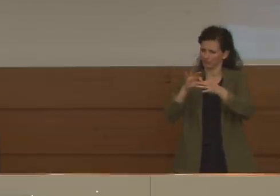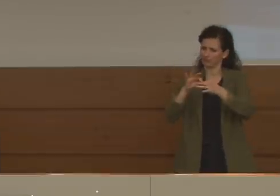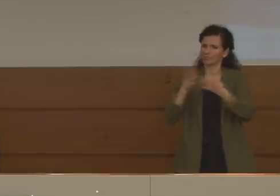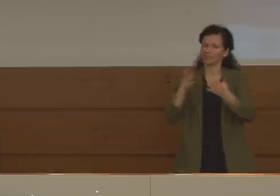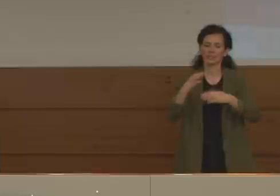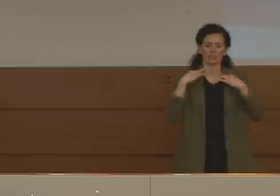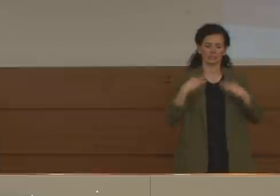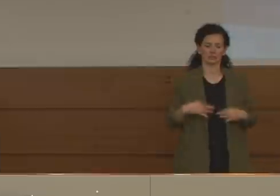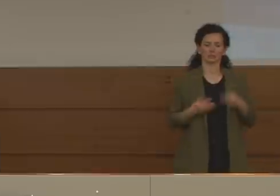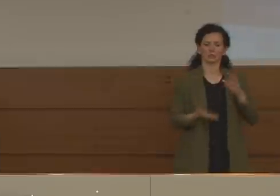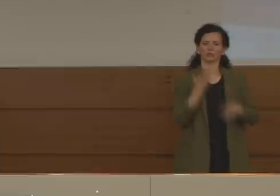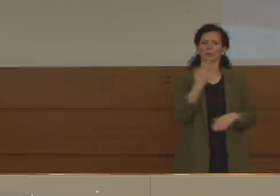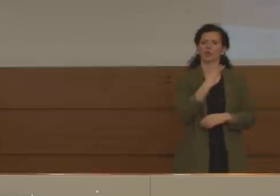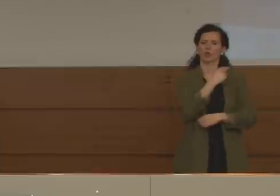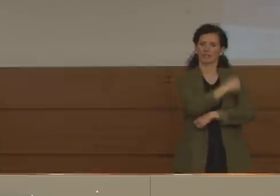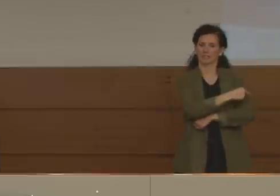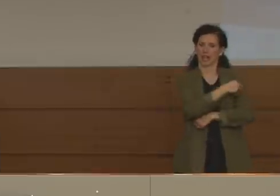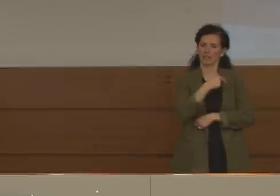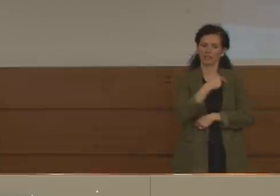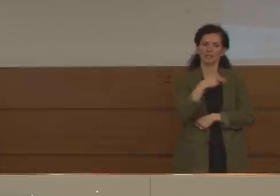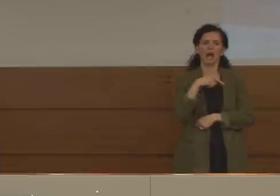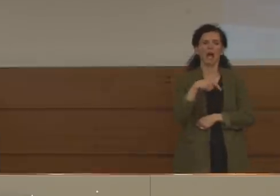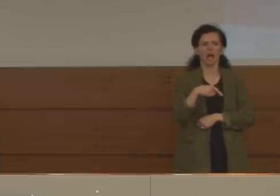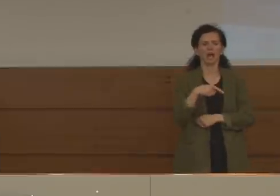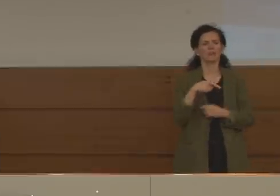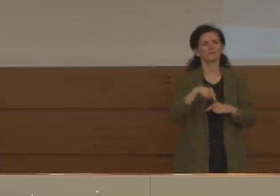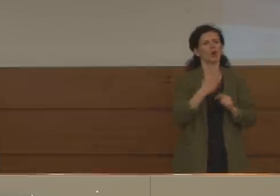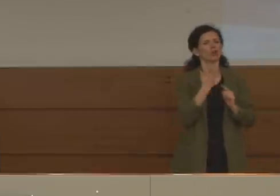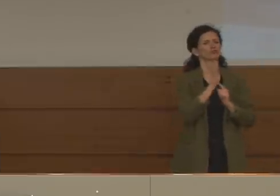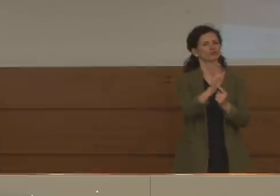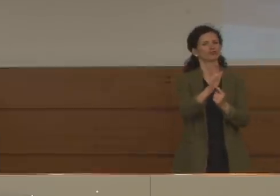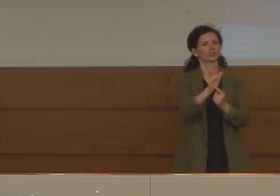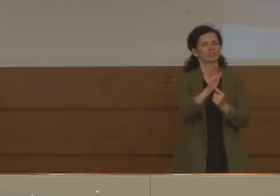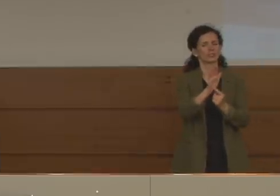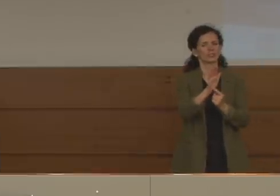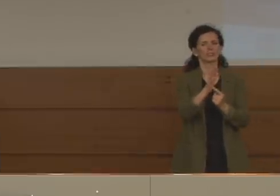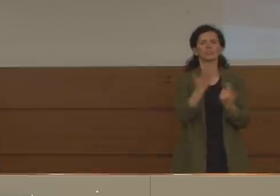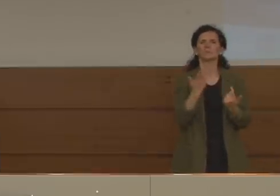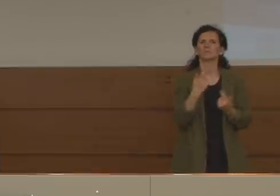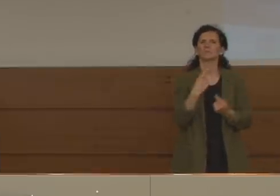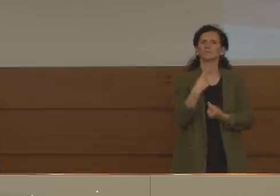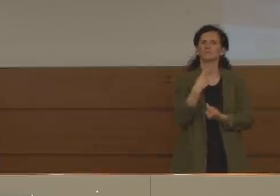fatto vedere quali sono queste patologie. Ci sta, per esempio,